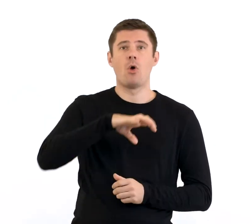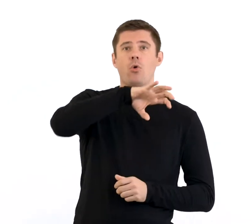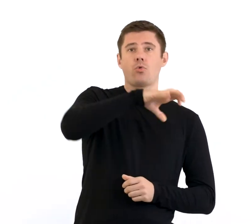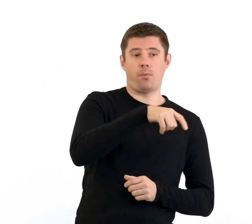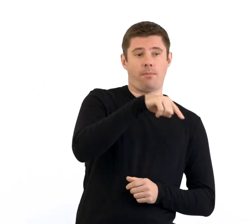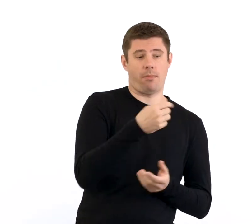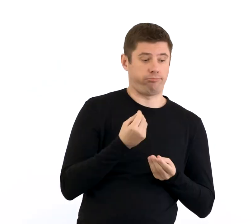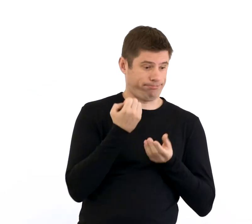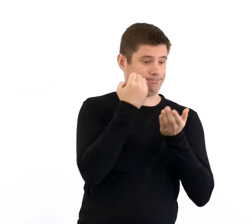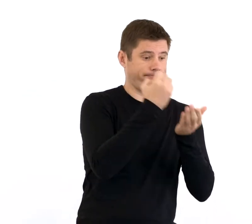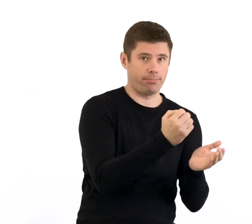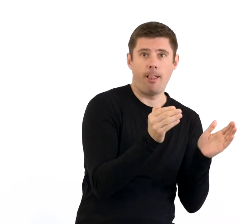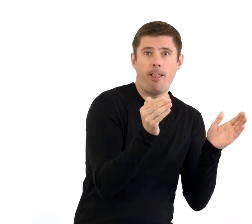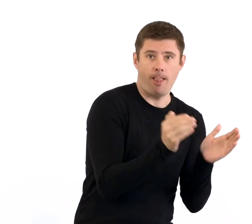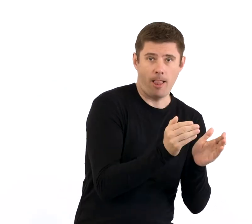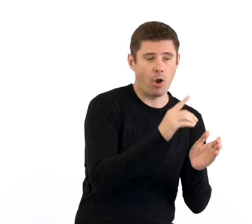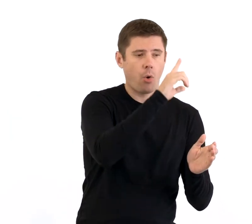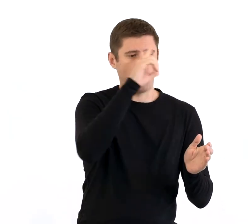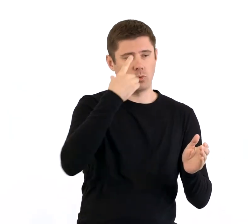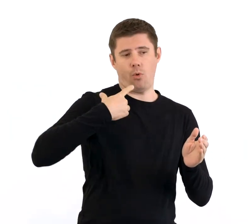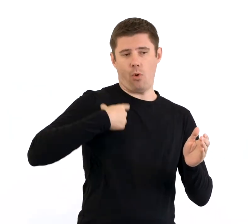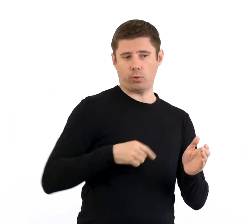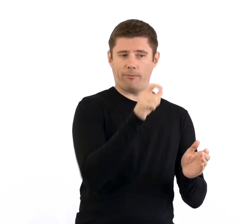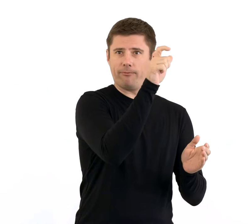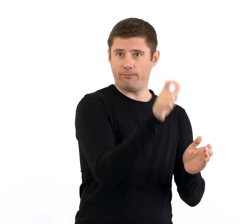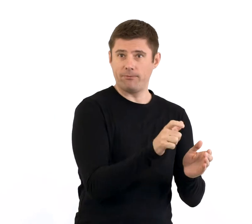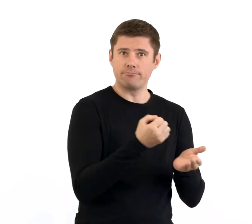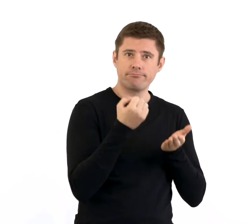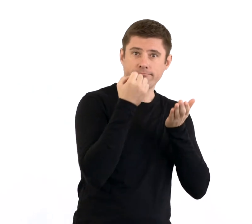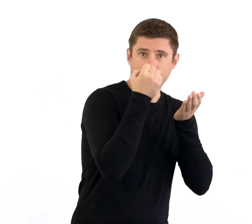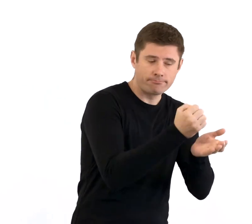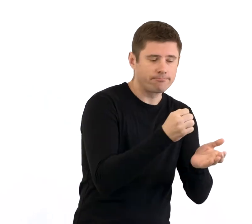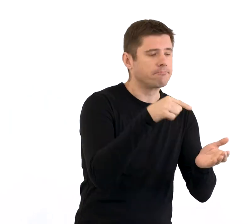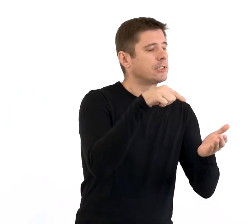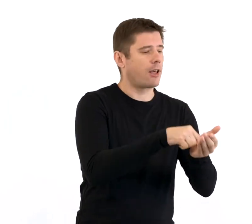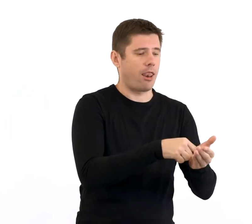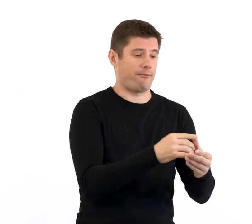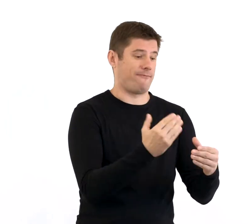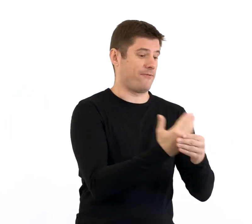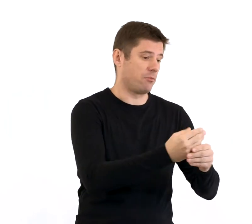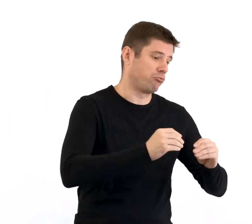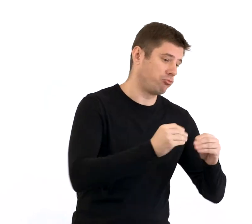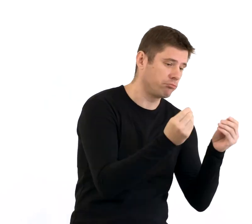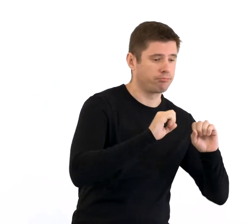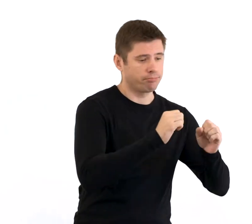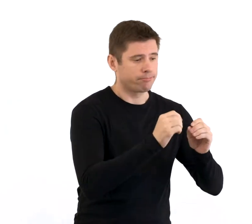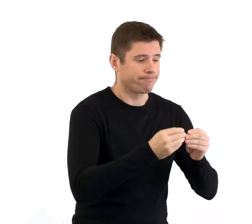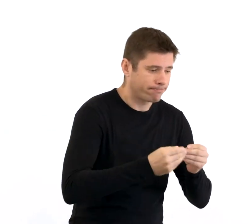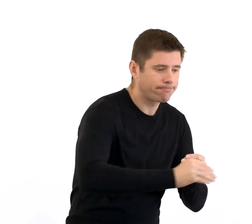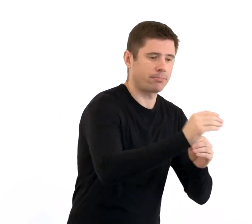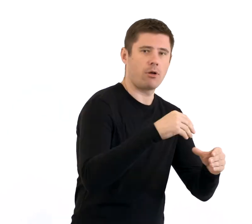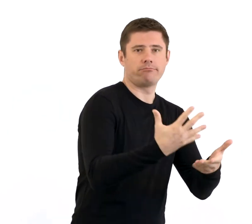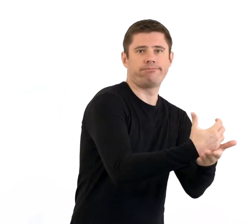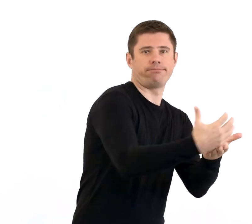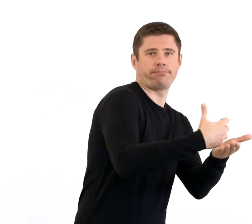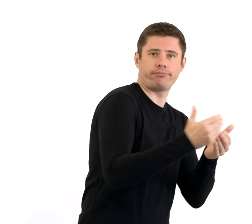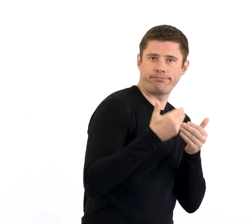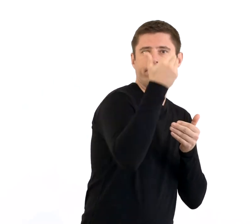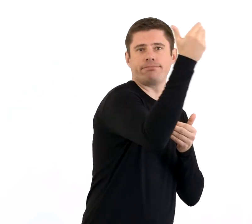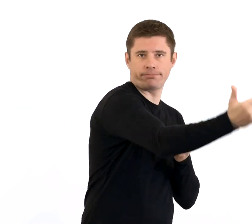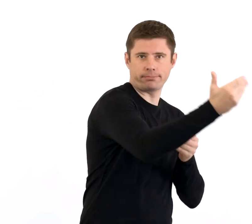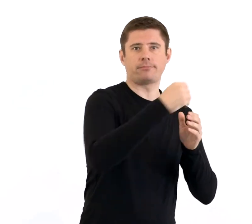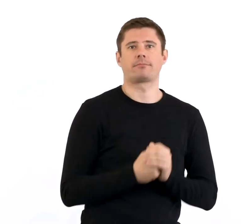pierwszym z nich jest mała suma pieniędzy udzielona osobie fizycznej w celu rozpoczęcia projektu generującego dochód.